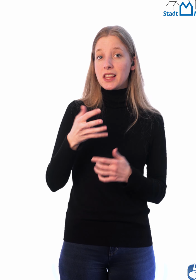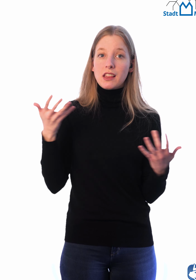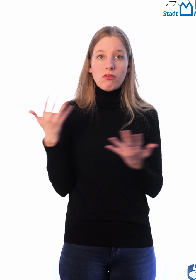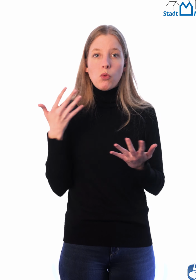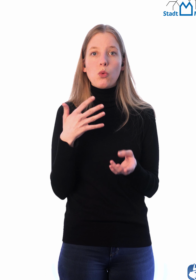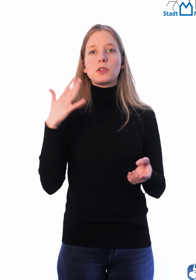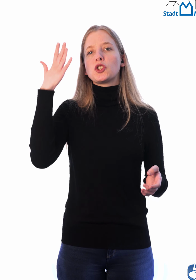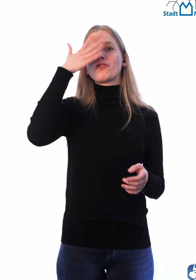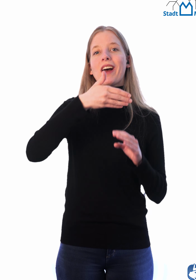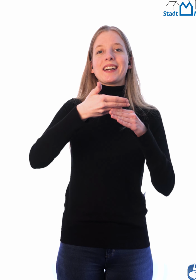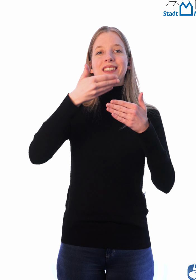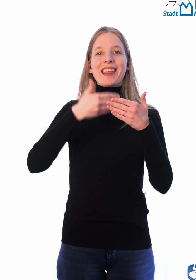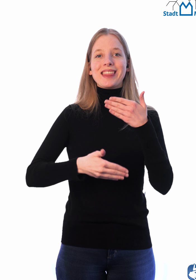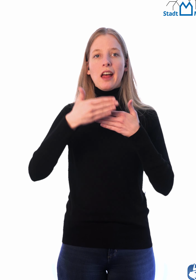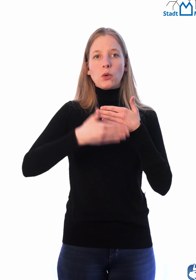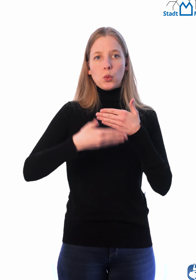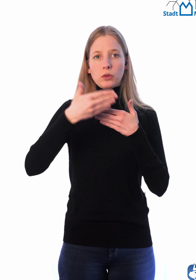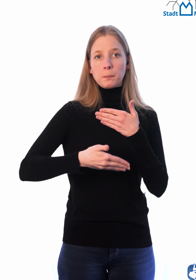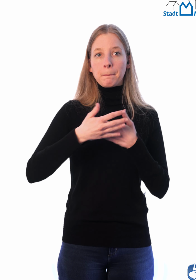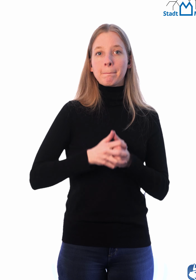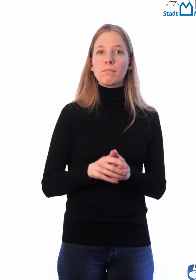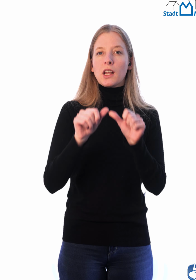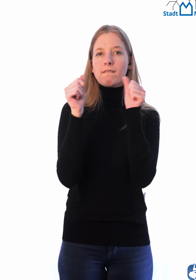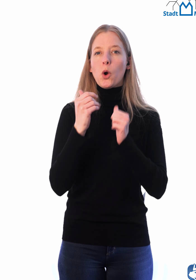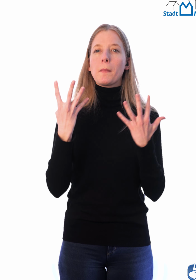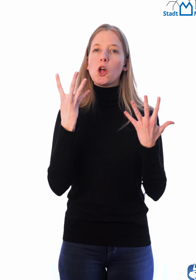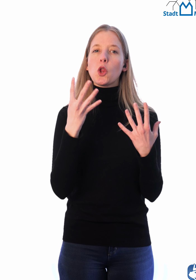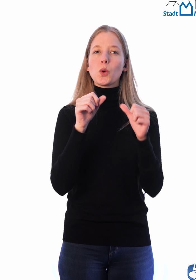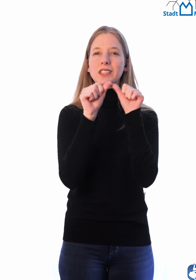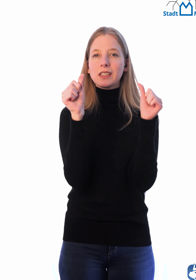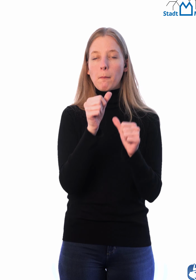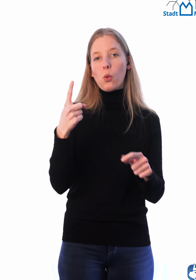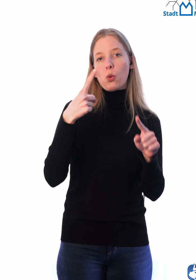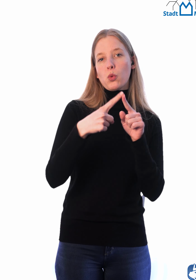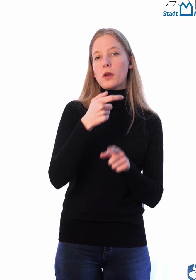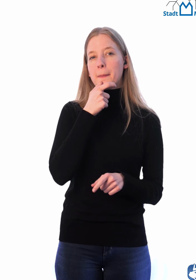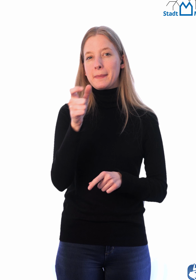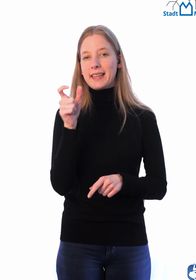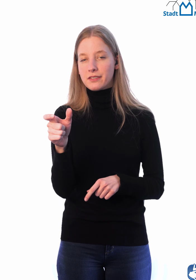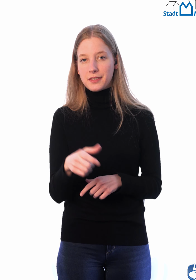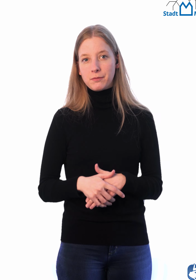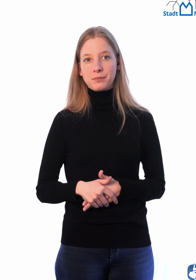Die Direktlinks finden Sie auf schwarzem Hintergrund in Form von neun Symbolen und Begriffen.